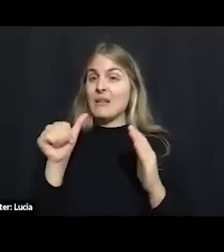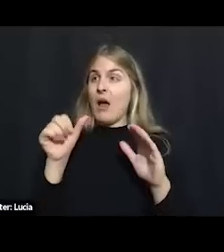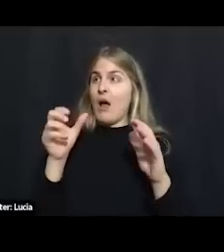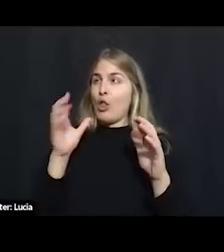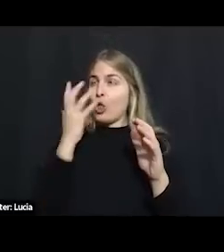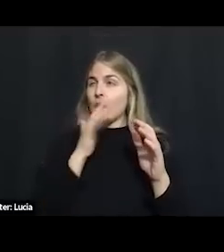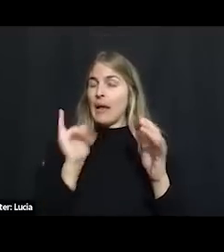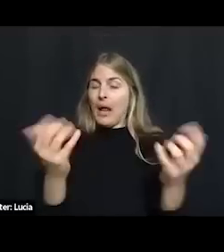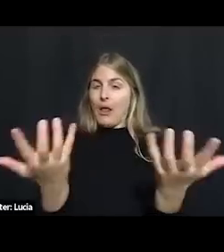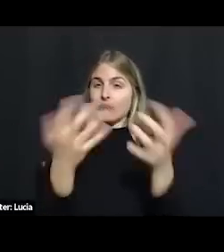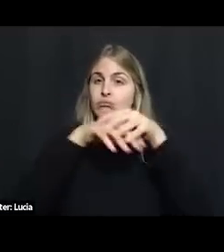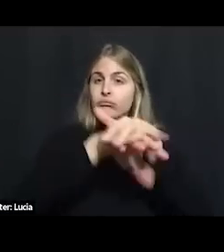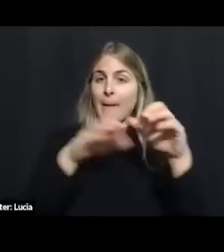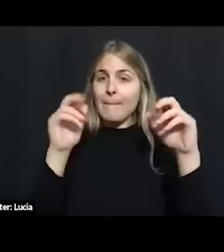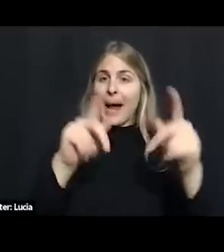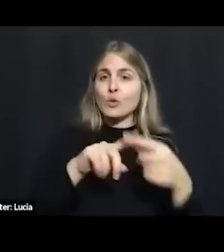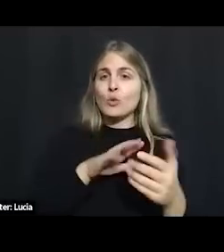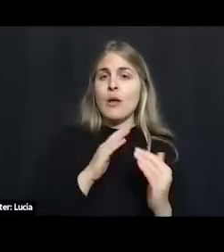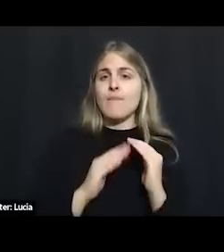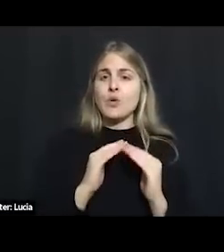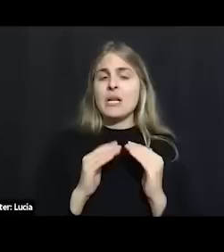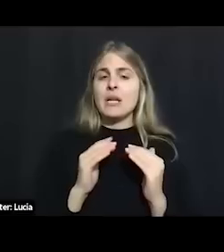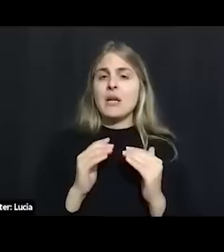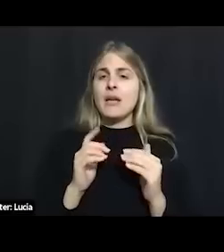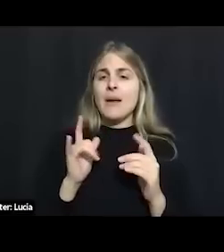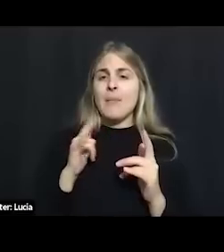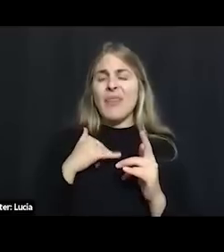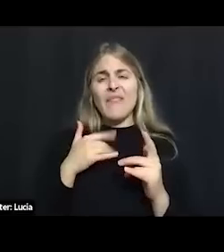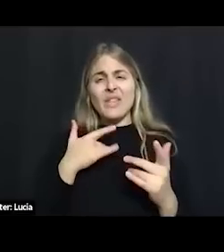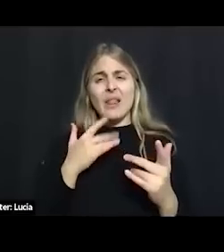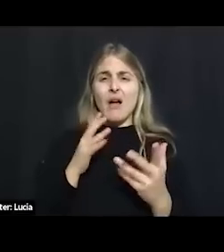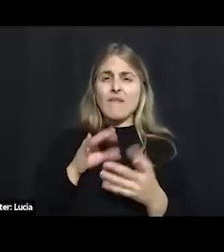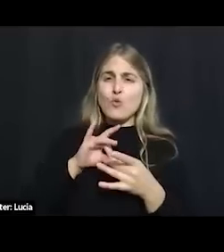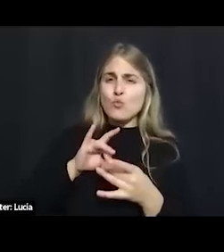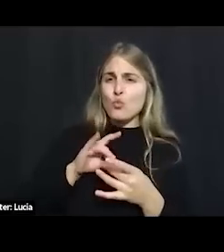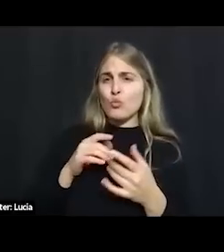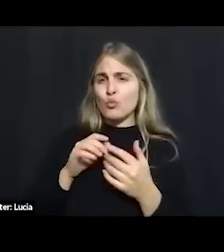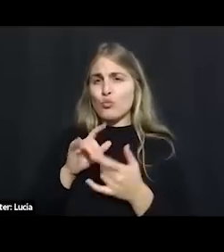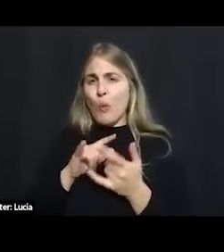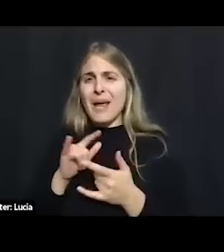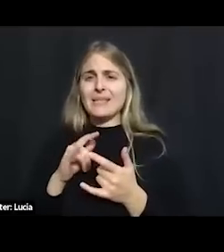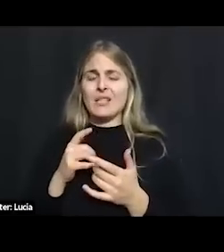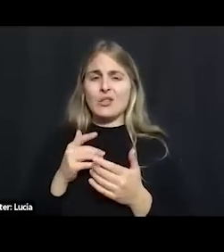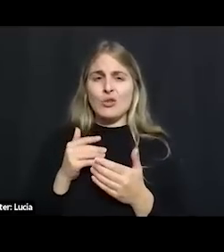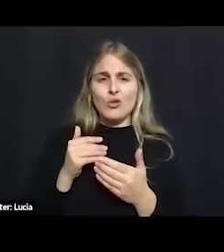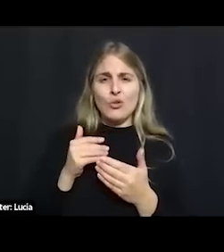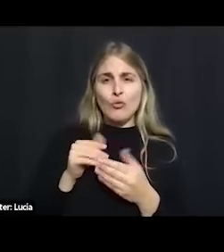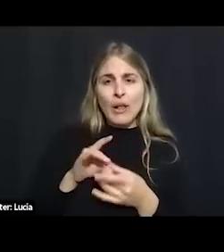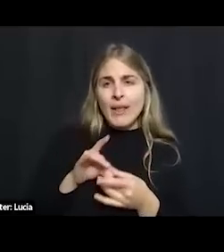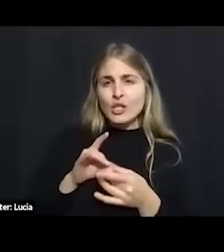ni proporcionar relaciones románticas particularmente satisfactorias, una tendencia a menudo observada en las evaluaciones de Housing First. Otros han encontrado